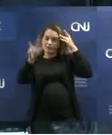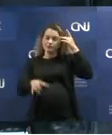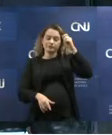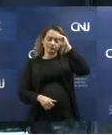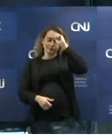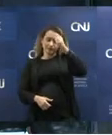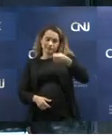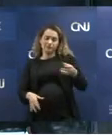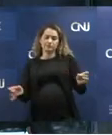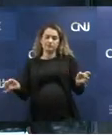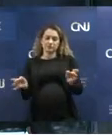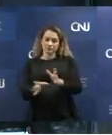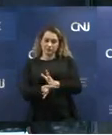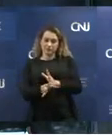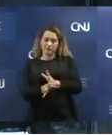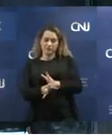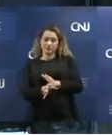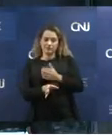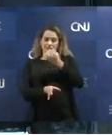sendo arquivado,